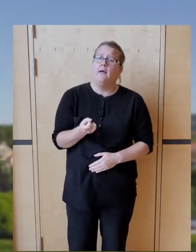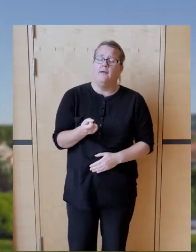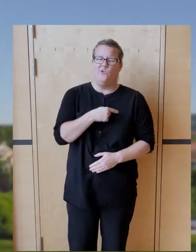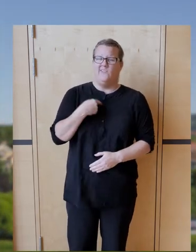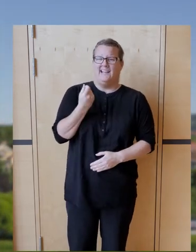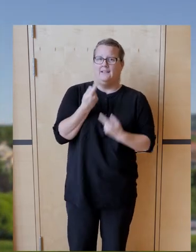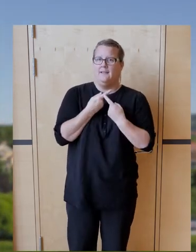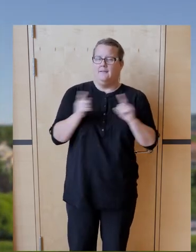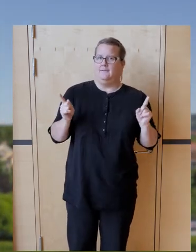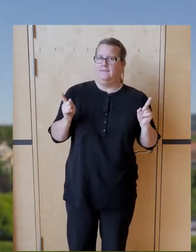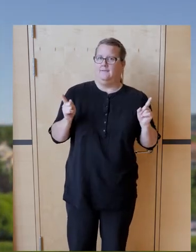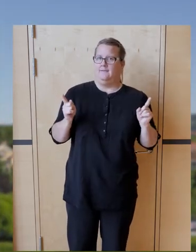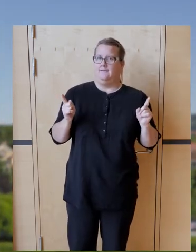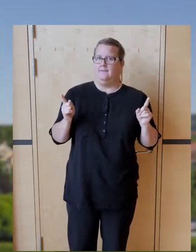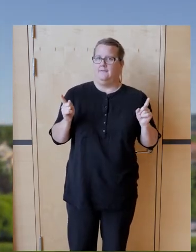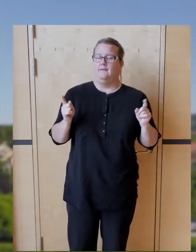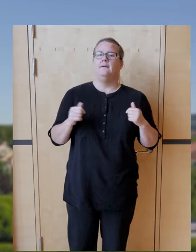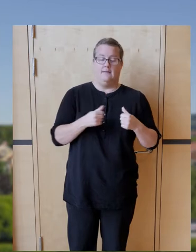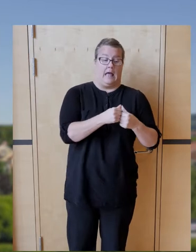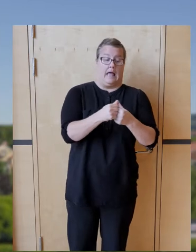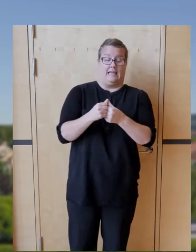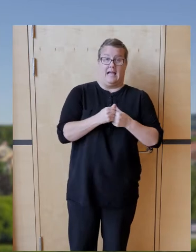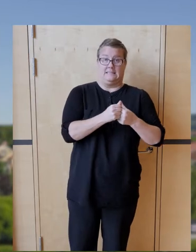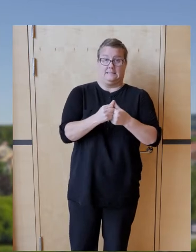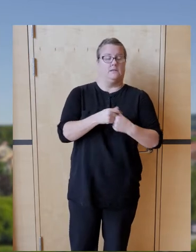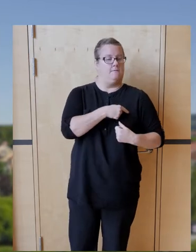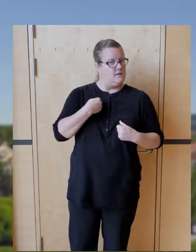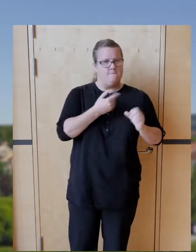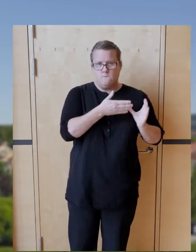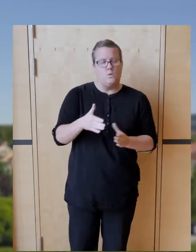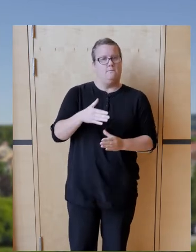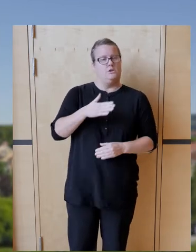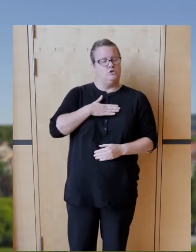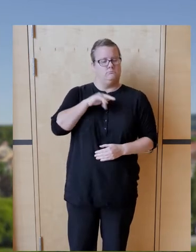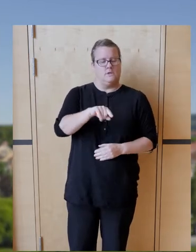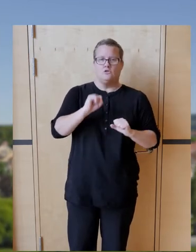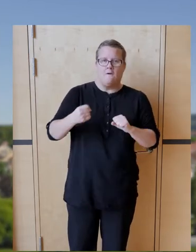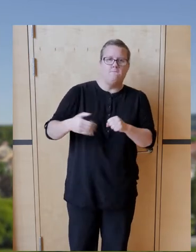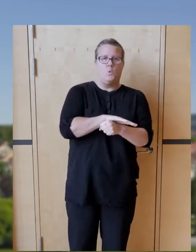Alliansen menar fortsatt att det här ska vara ett fullstort vård och omsorgsboende